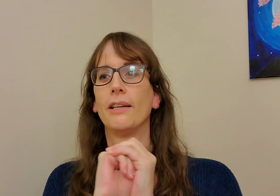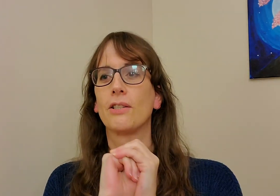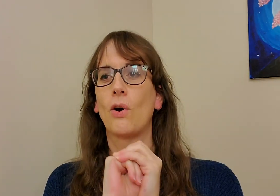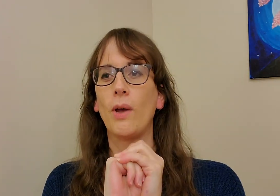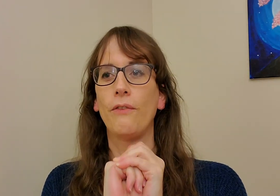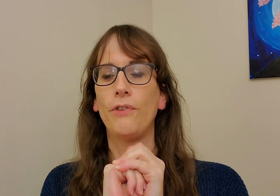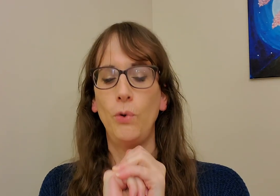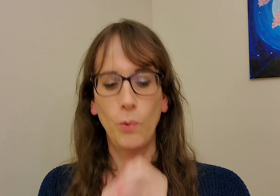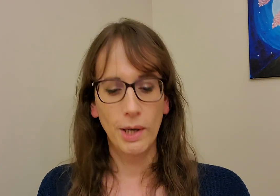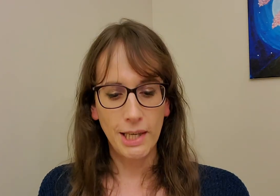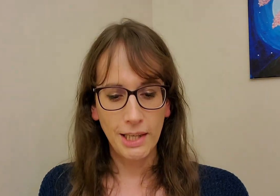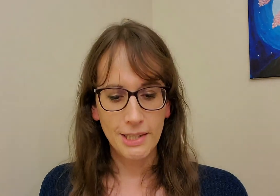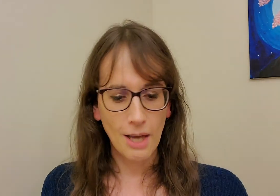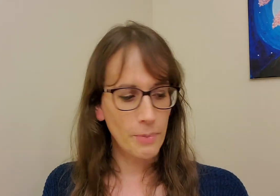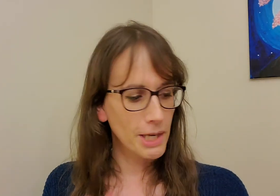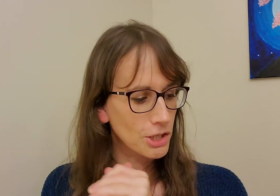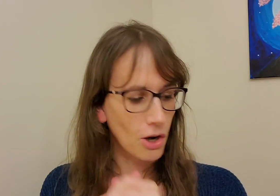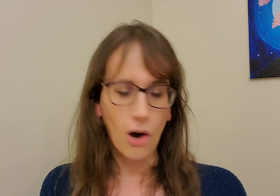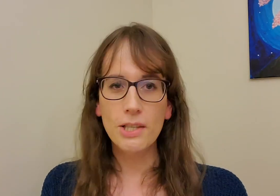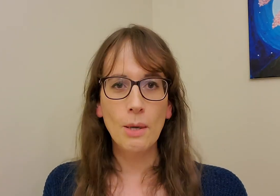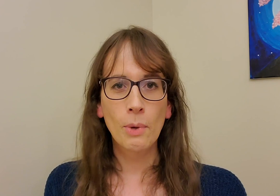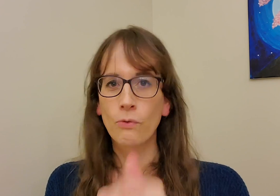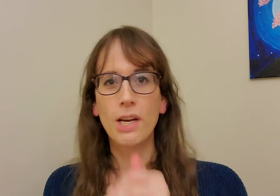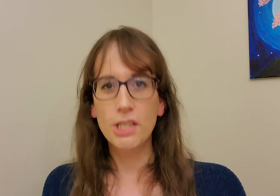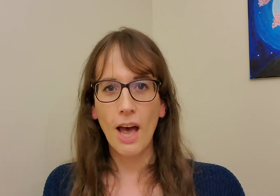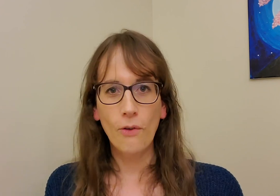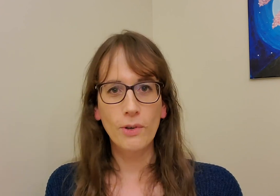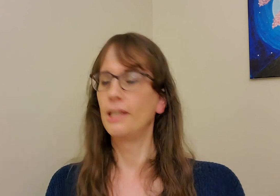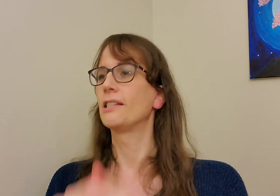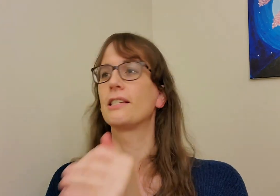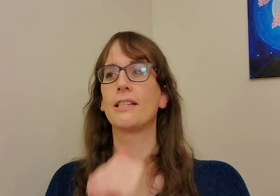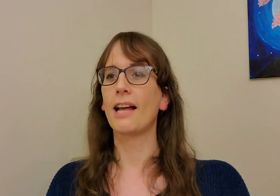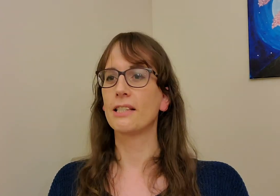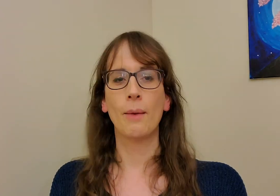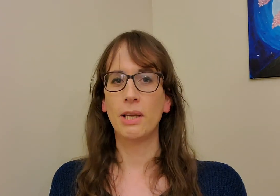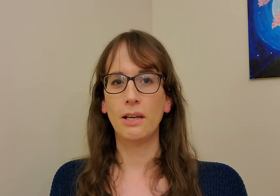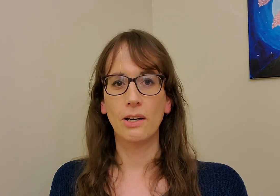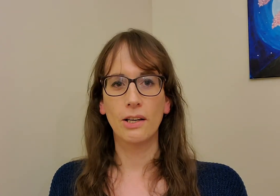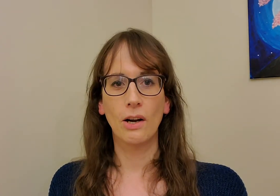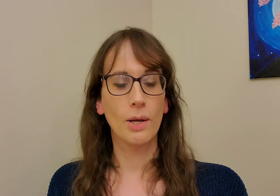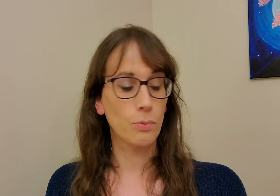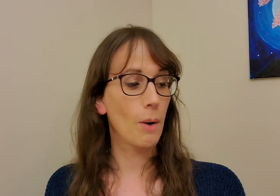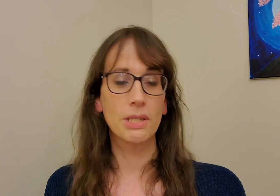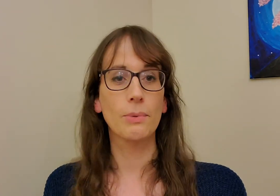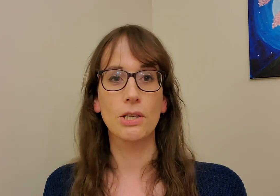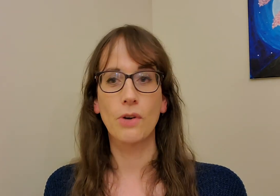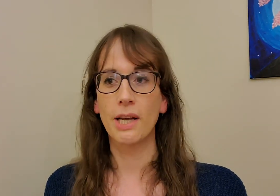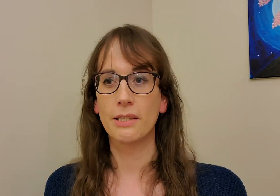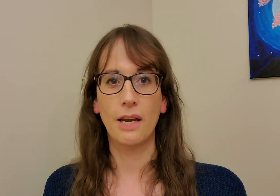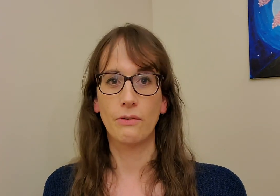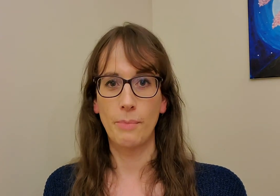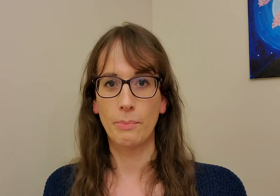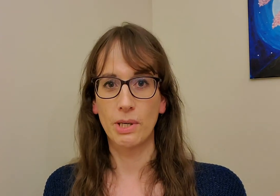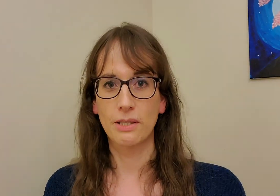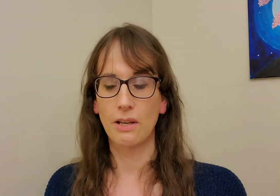Si necesitas algo, simplemente llama a alguien. Cumunícate. Es esa época del año. Estamos casi a la altura del día trans del recuerdo